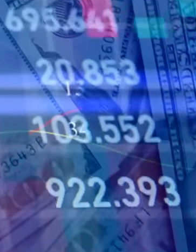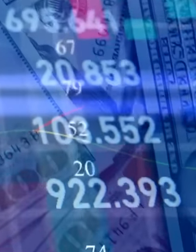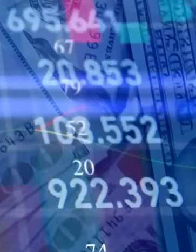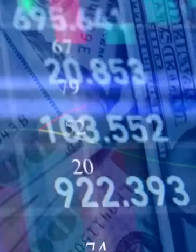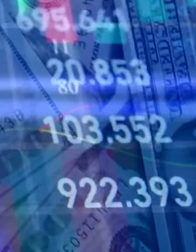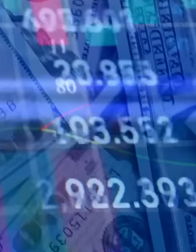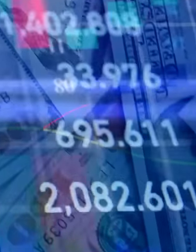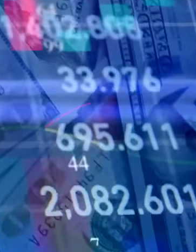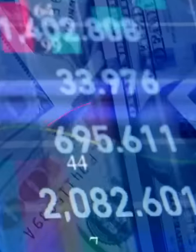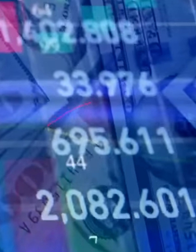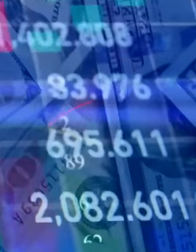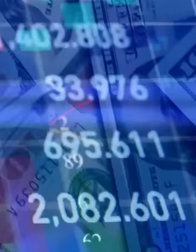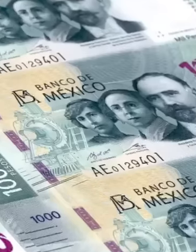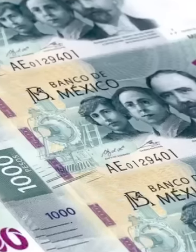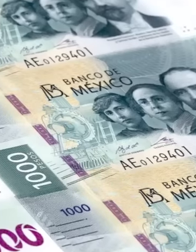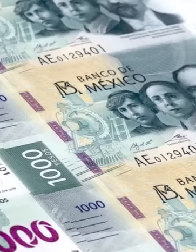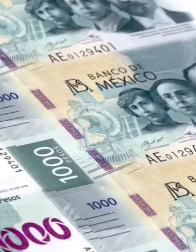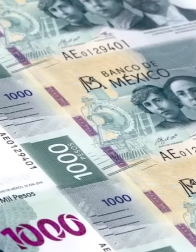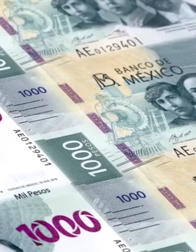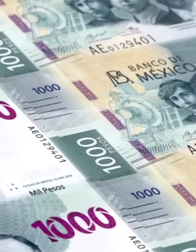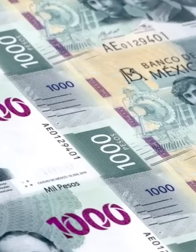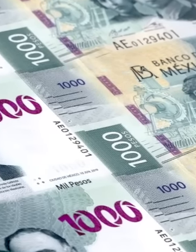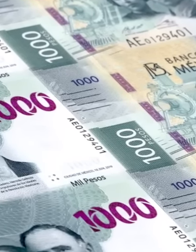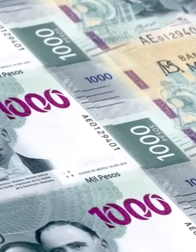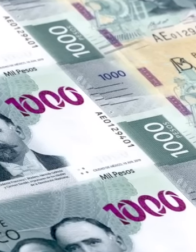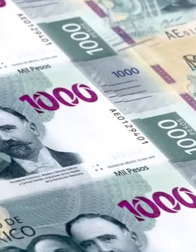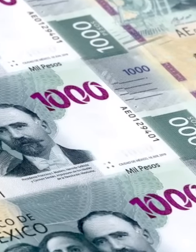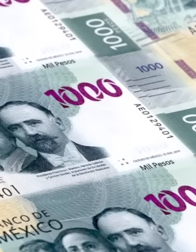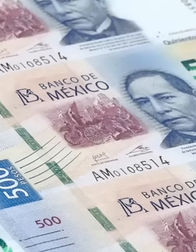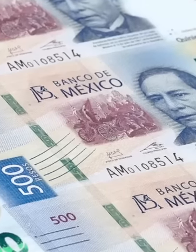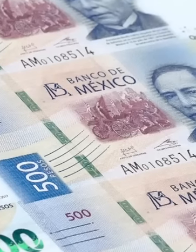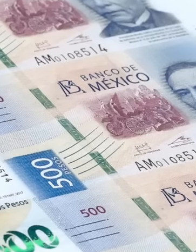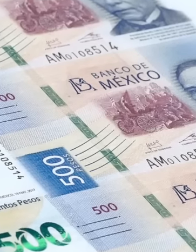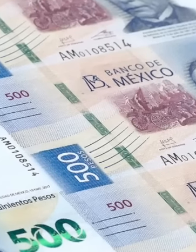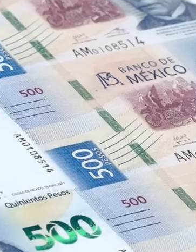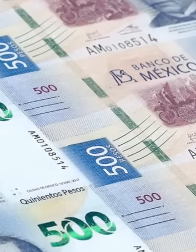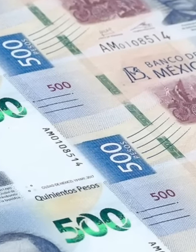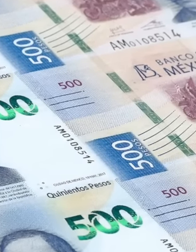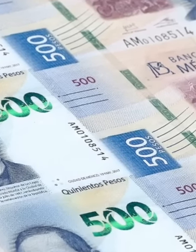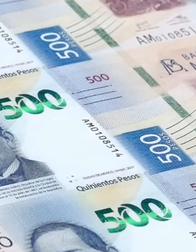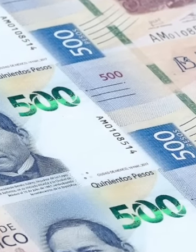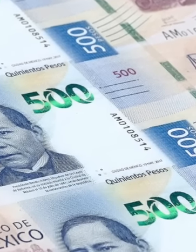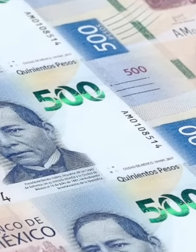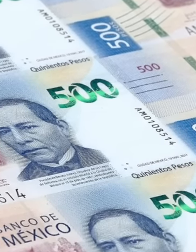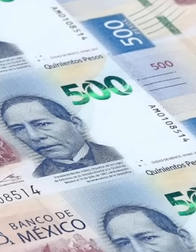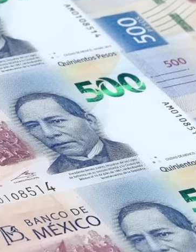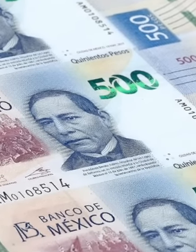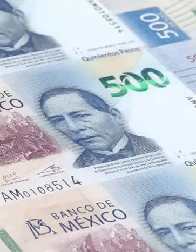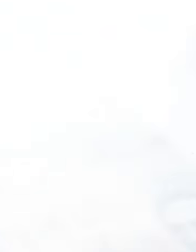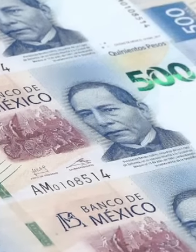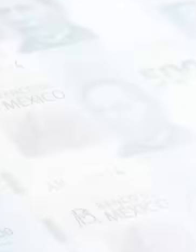250,000 millones de pesos anuales de acuerdo con la ministra Lenia Batres Guadarrama. Sin embargo,